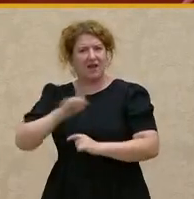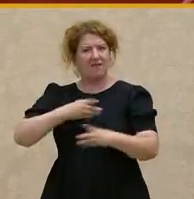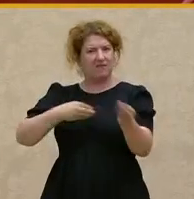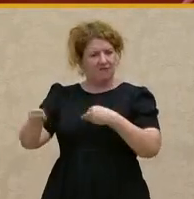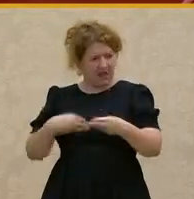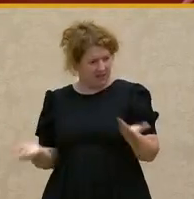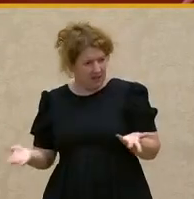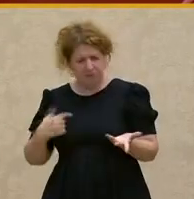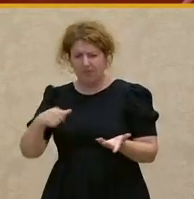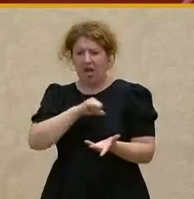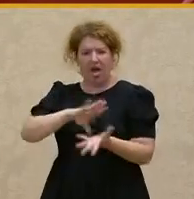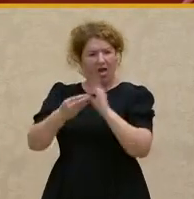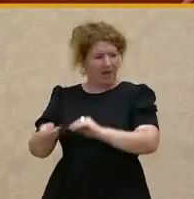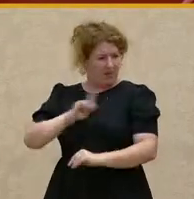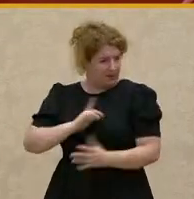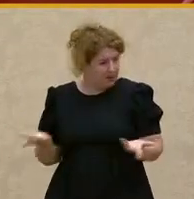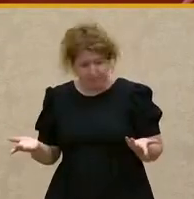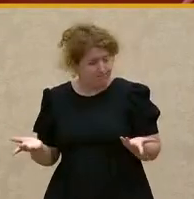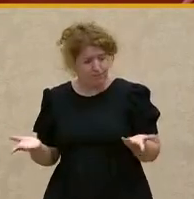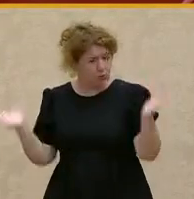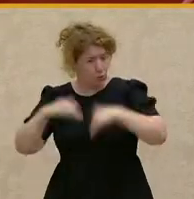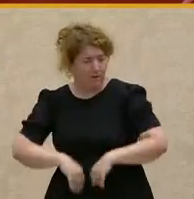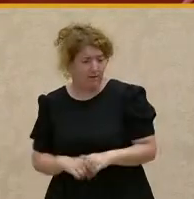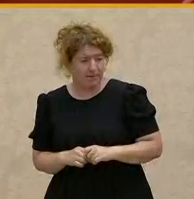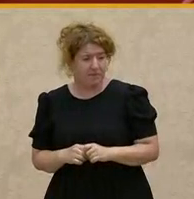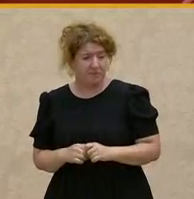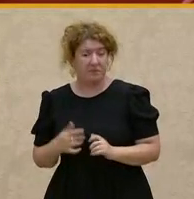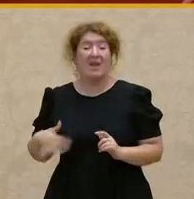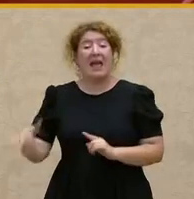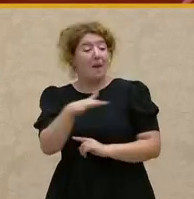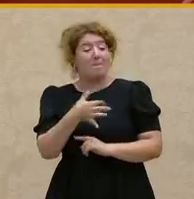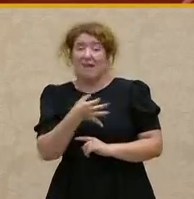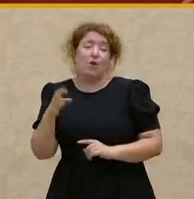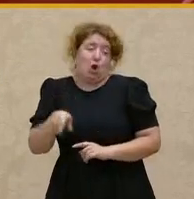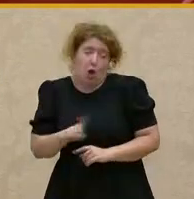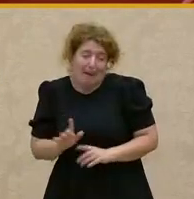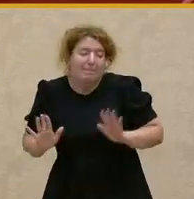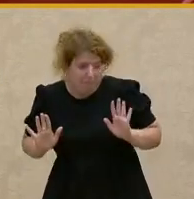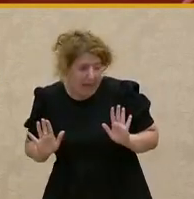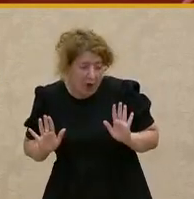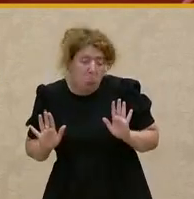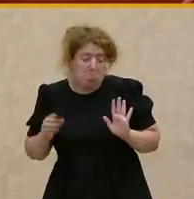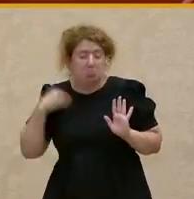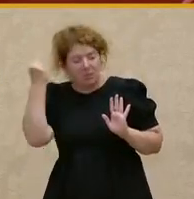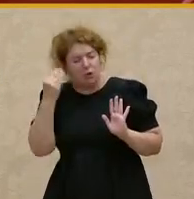priori este no podría parecer su entorno ideal. Pero yo creo que no es así si apostamos por la